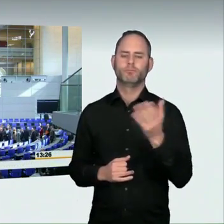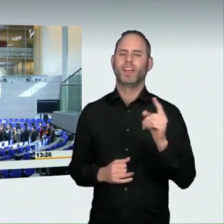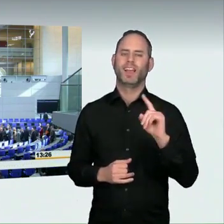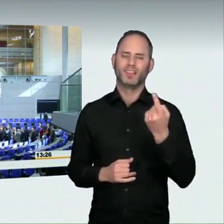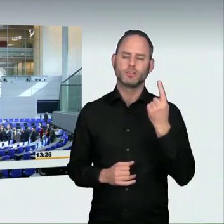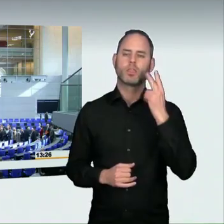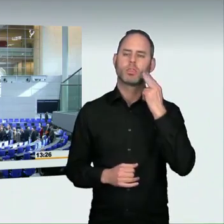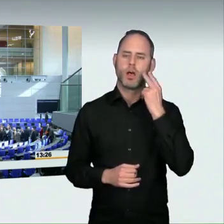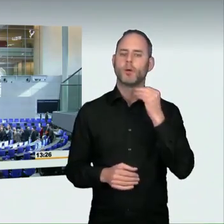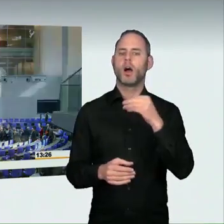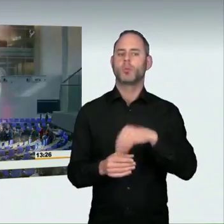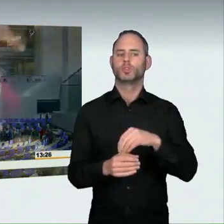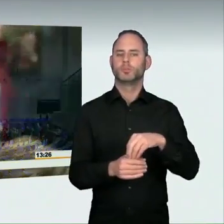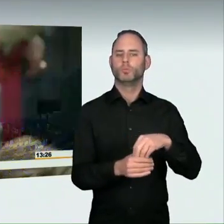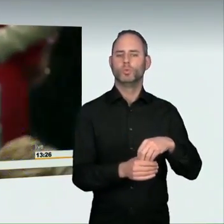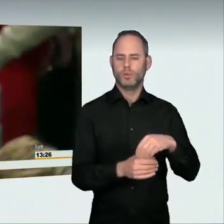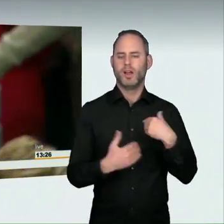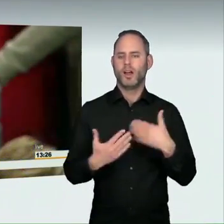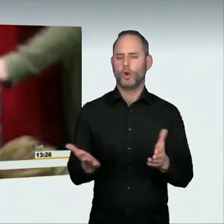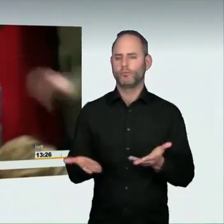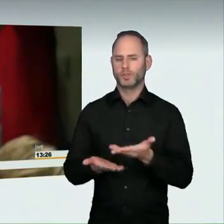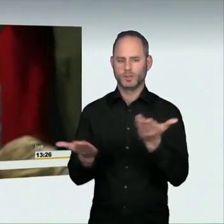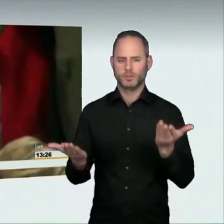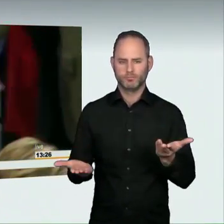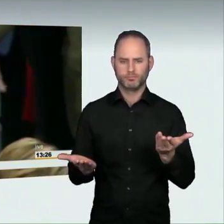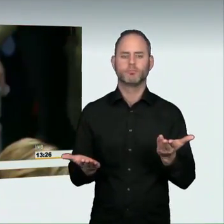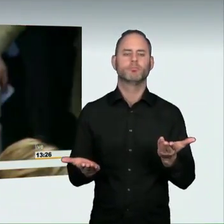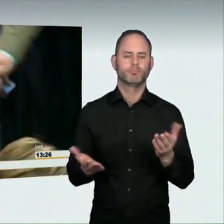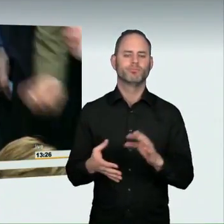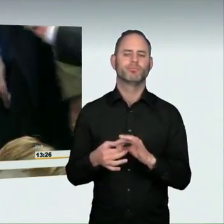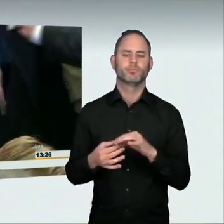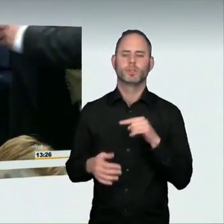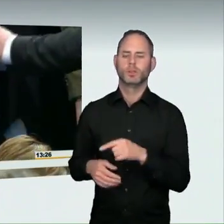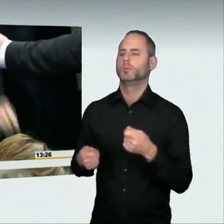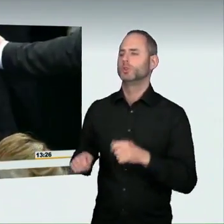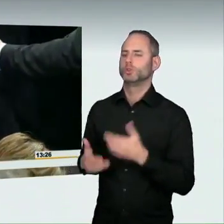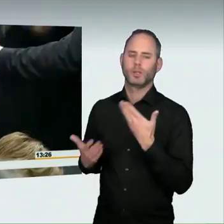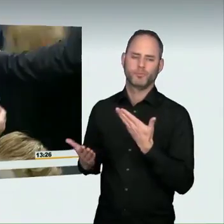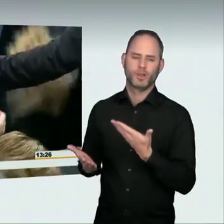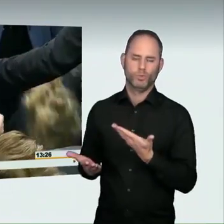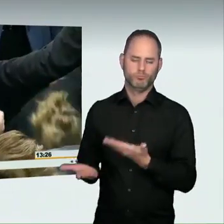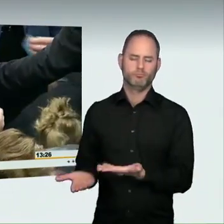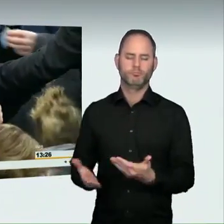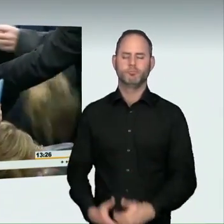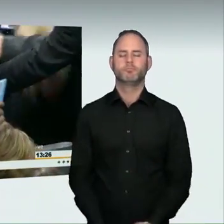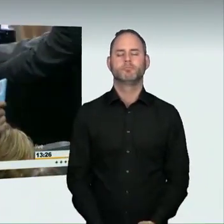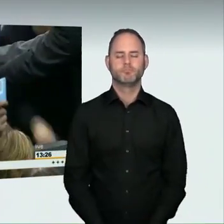Dann eröffne ich die erste namentliche Abstimmung, und zwar über die Beschlussempfehlung.